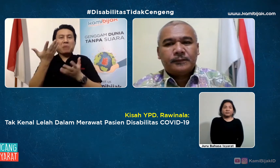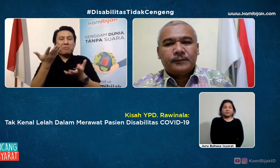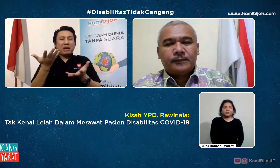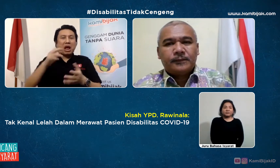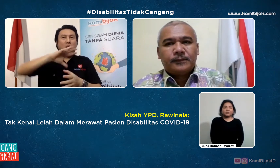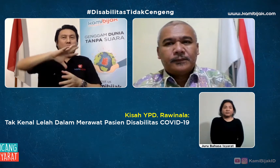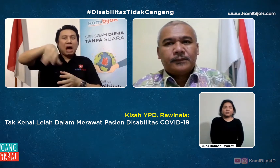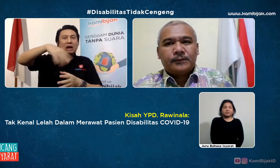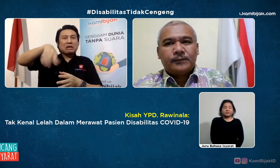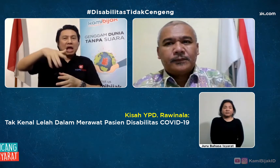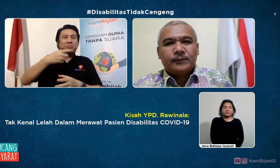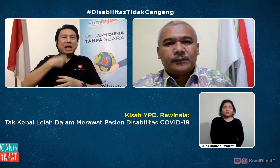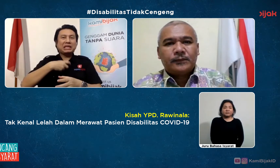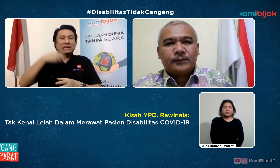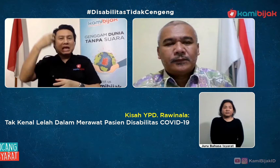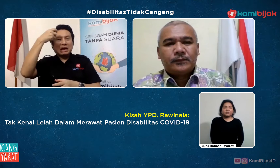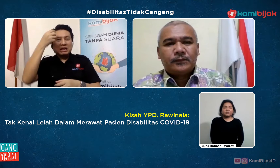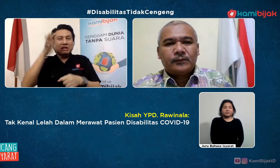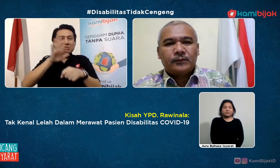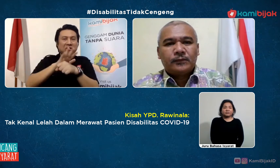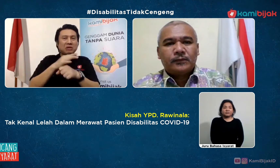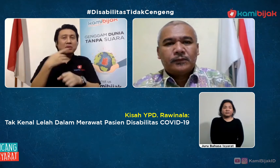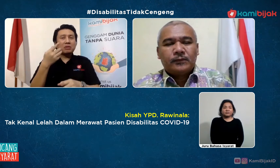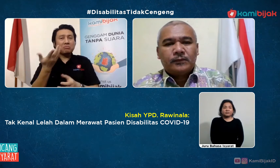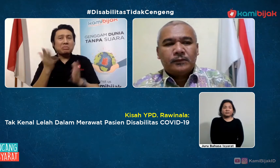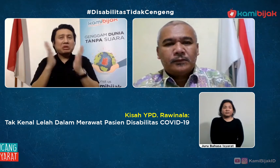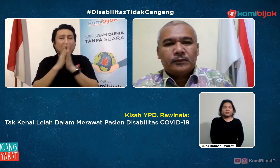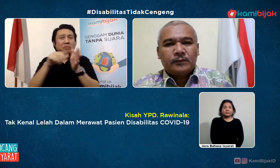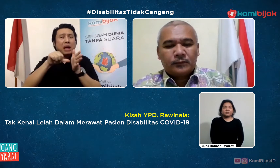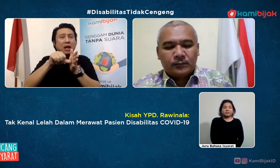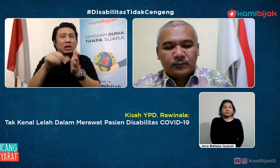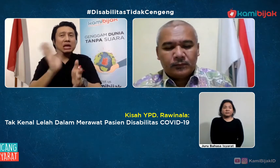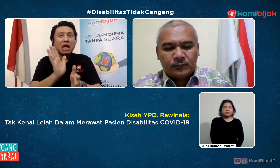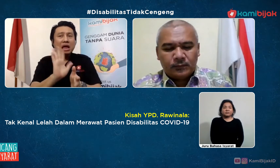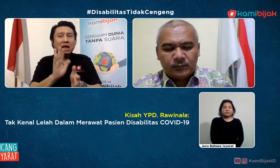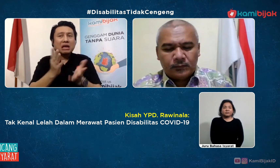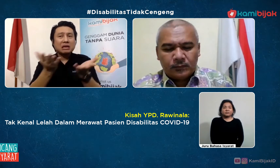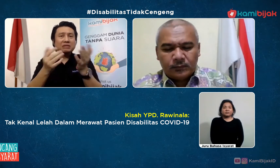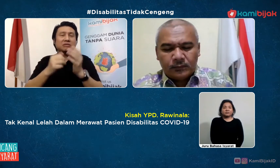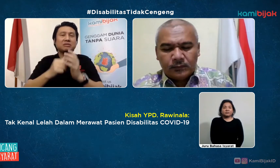Bagaimana dengan keluarga pasien tersebut? Dibantu juga?